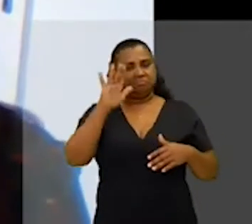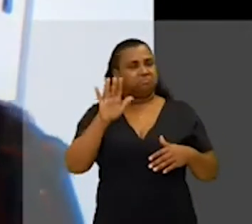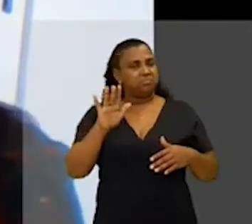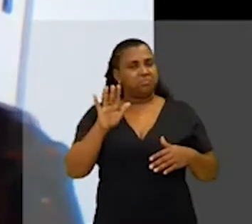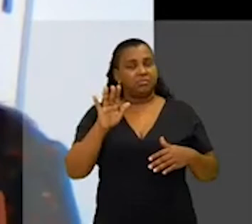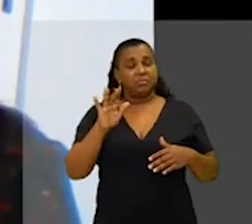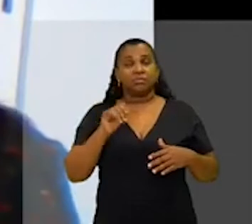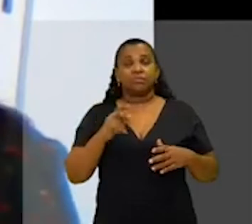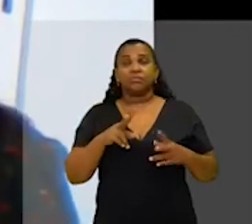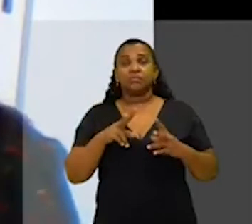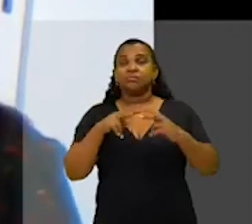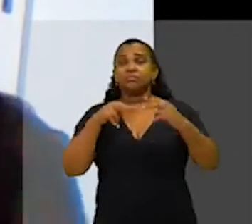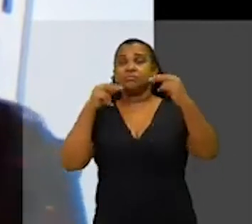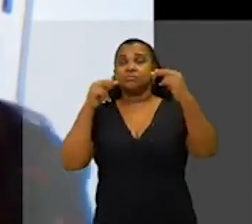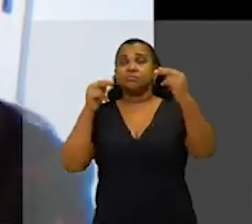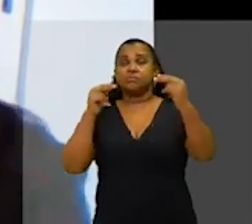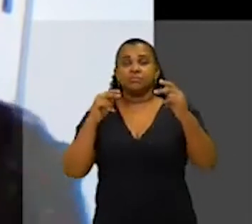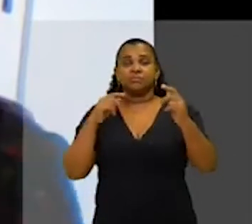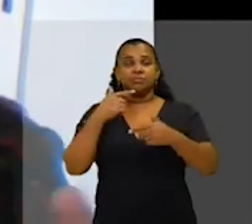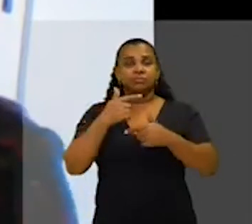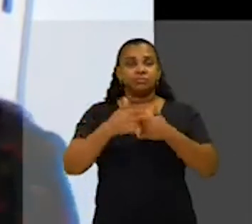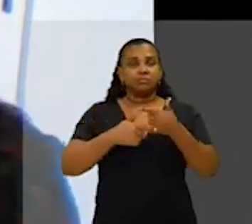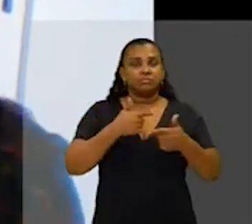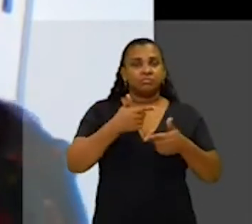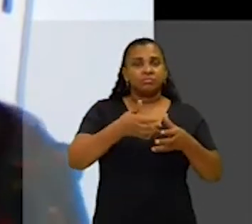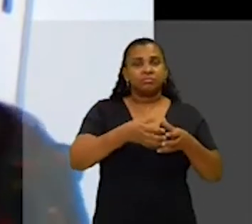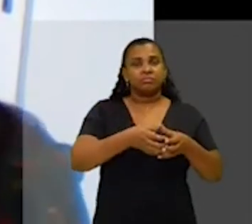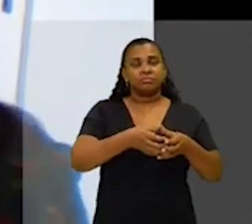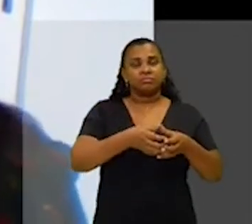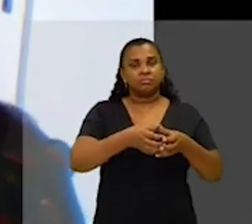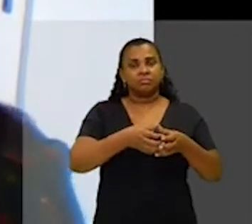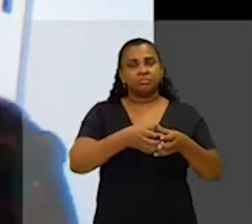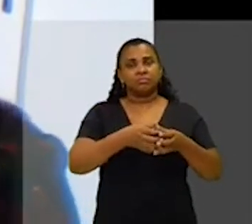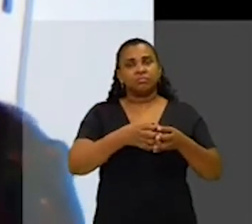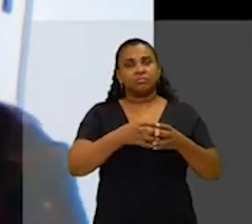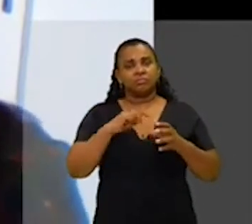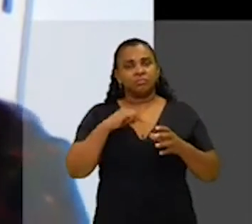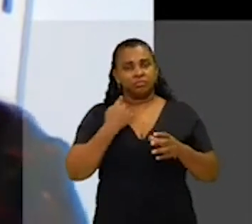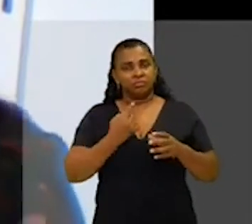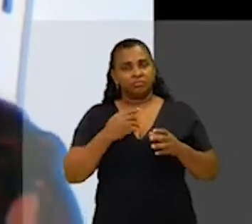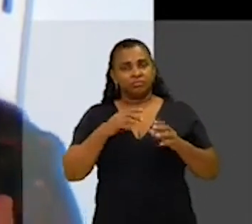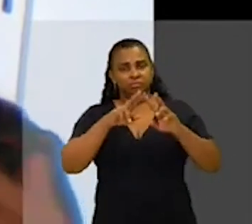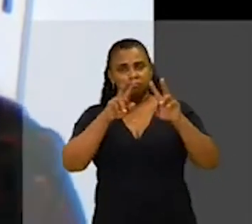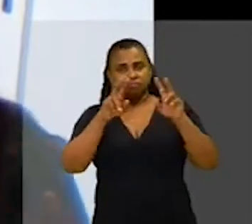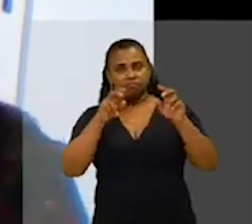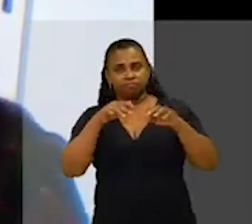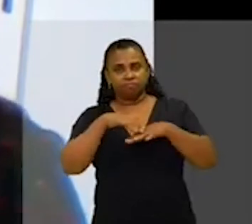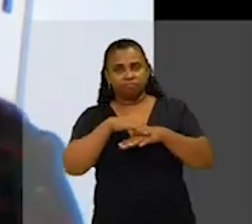de vista da atuação desses grupos está gente tá conversando aqui olhando para essas rampas